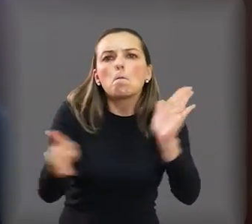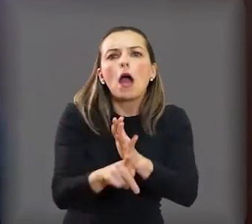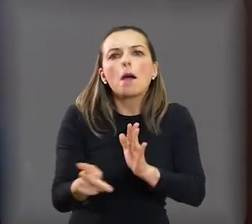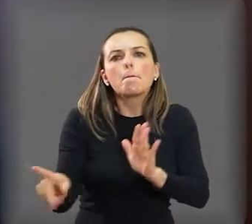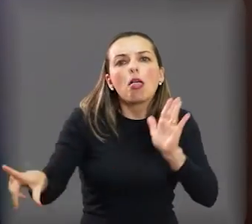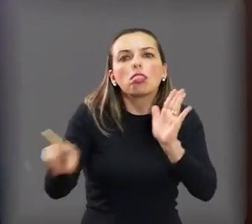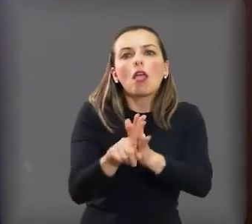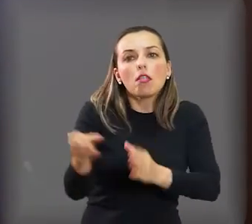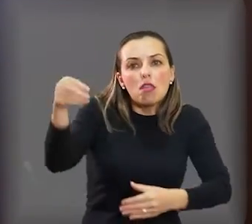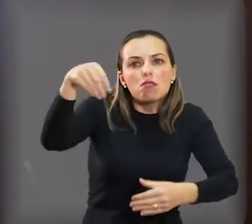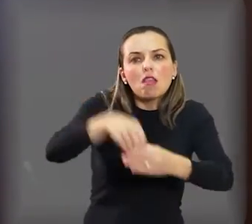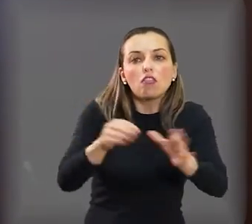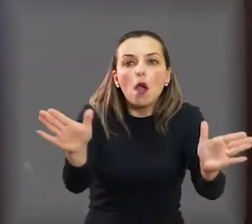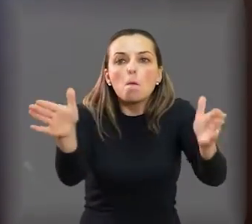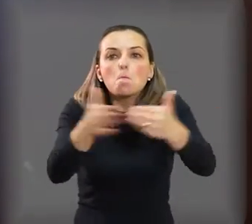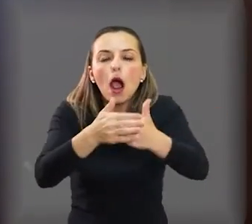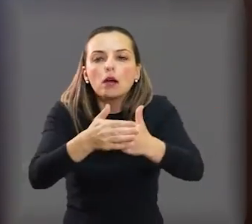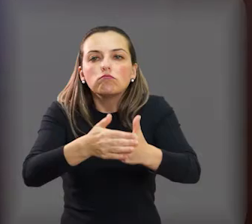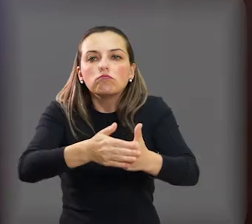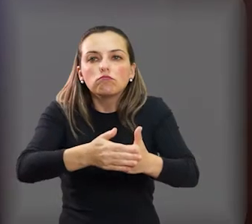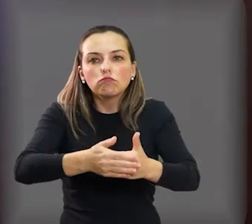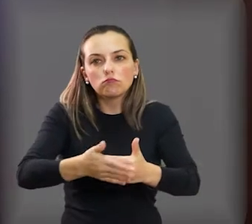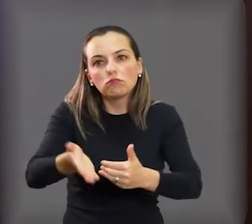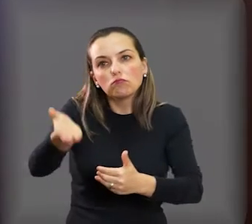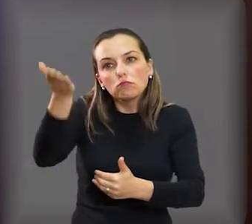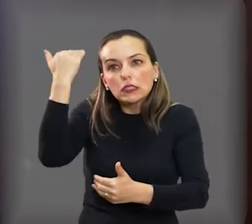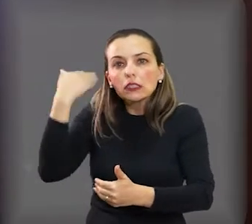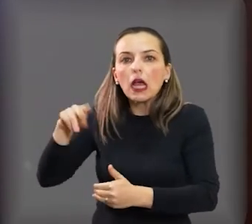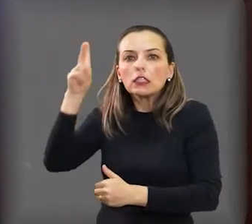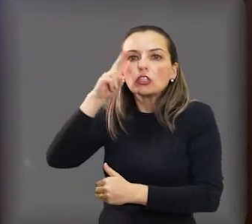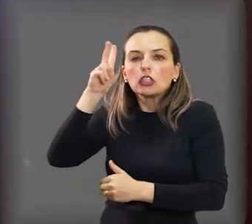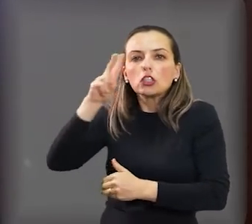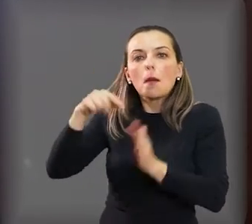fechada e a história mostra que fecha, o povo perde a voz e a